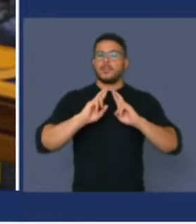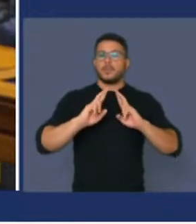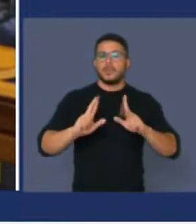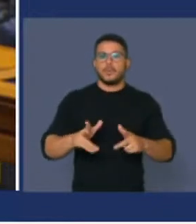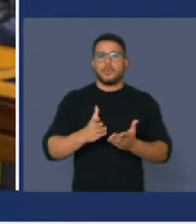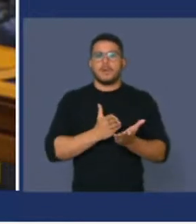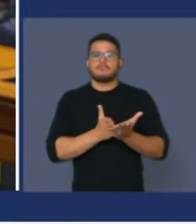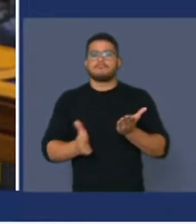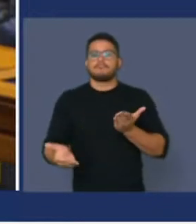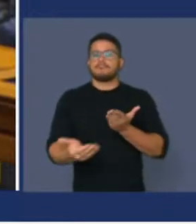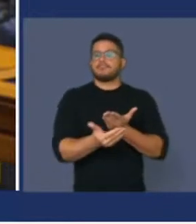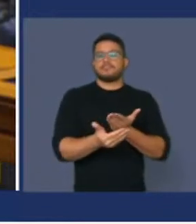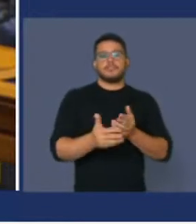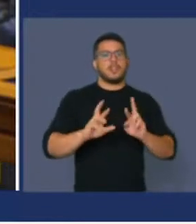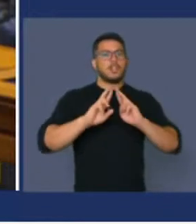EU CITEI INCLUSIVE NA CCJ , QUE NINGUÉM ME EXPLICA 222